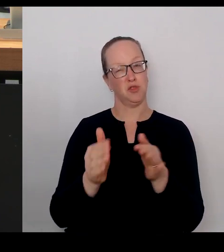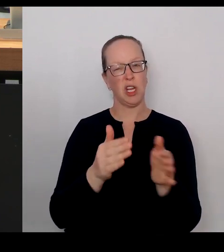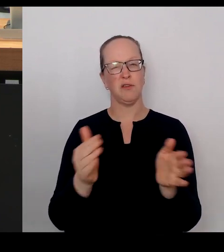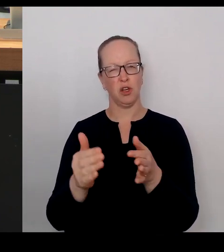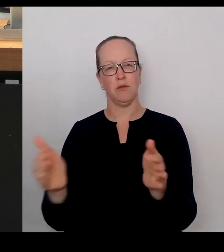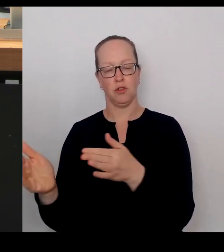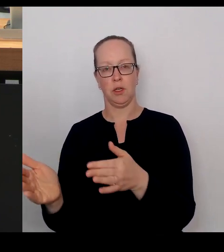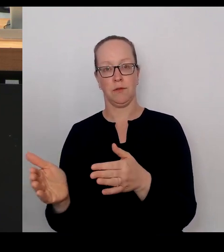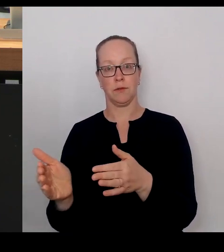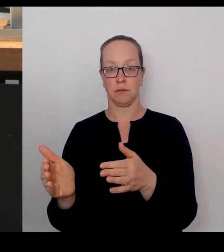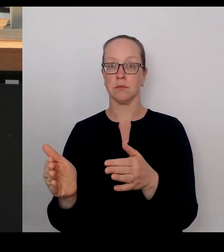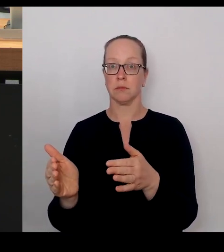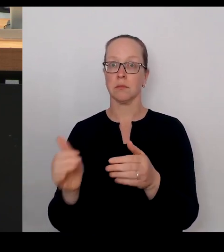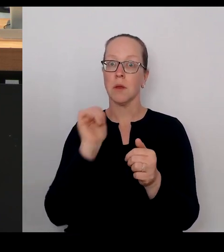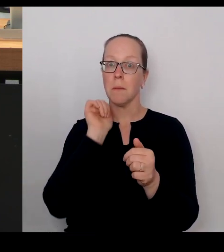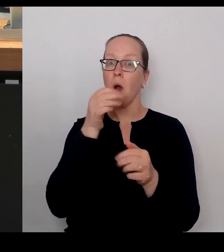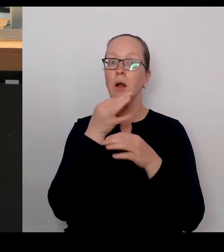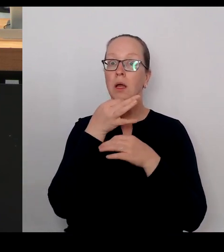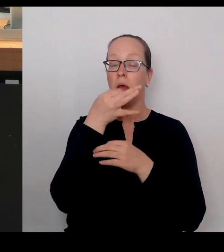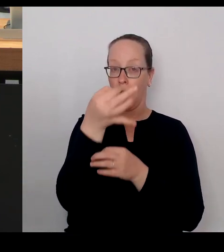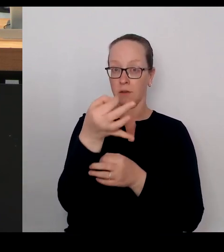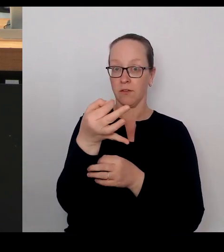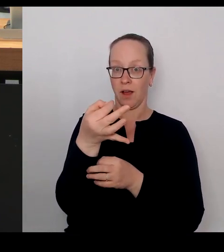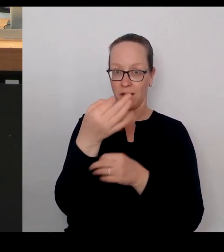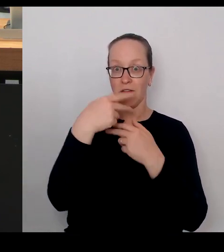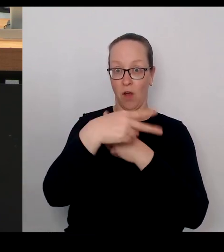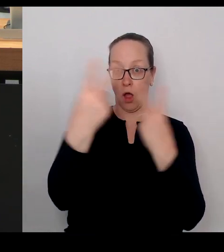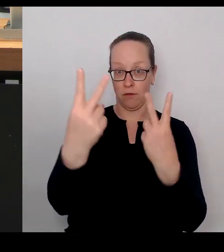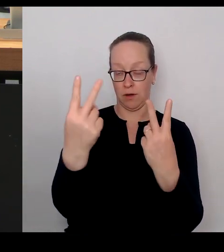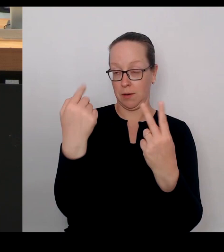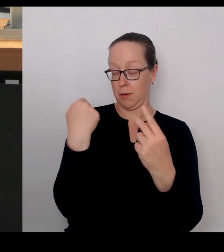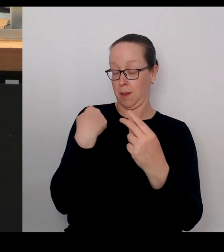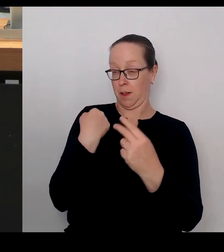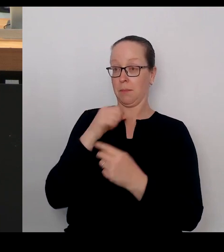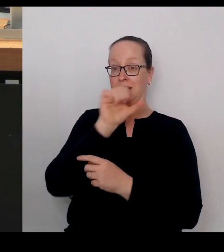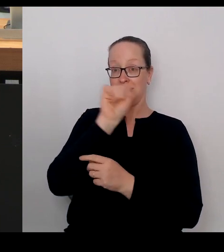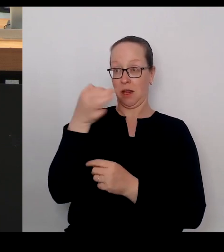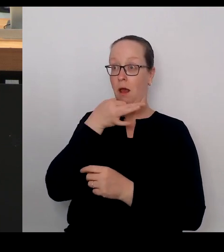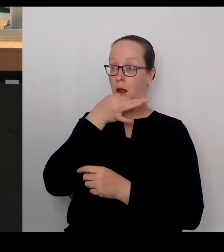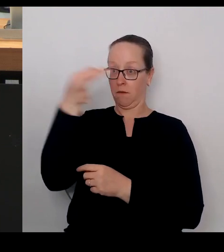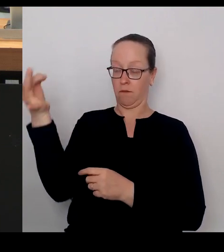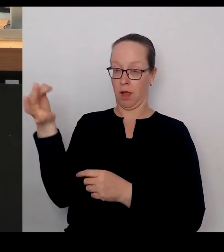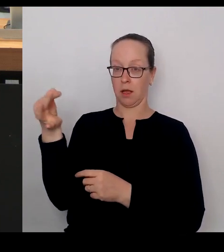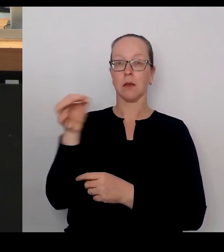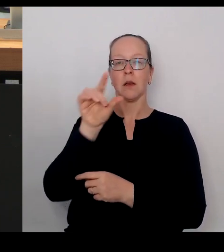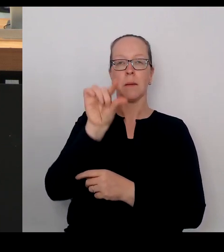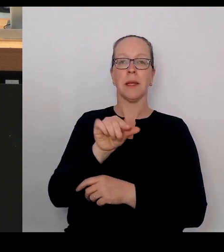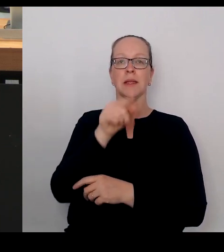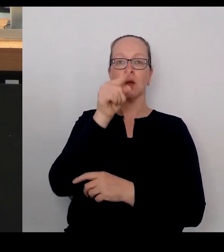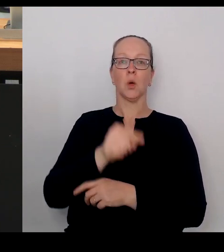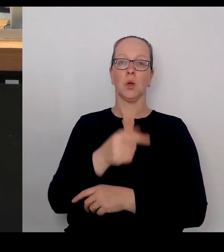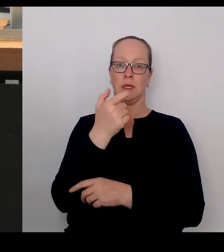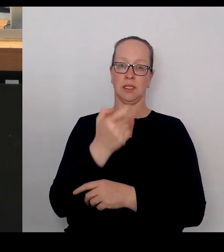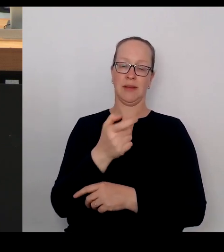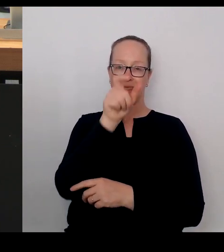Und ich habe erfahren, dass es mindestens 120 Menschen im Jahr 2023 gibt, die verstorben sind, bevor ihr Antrag auf Hilfe zur